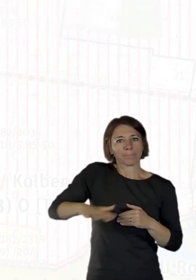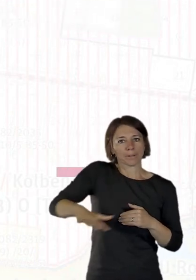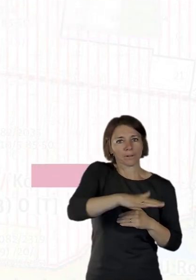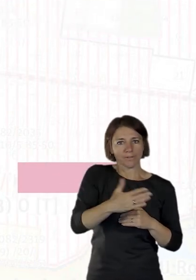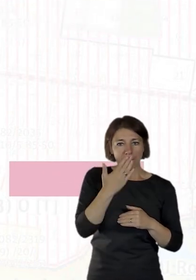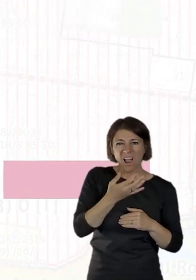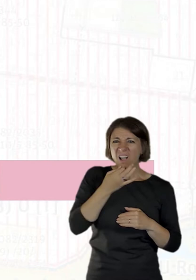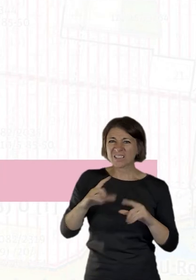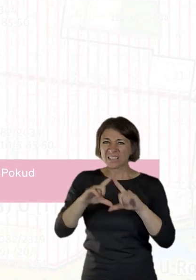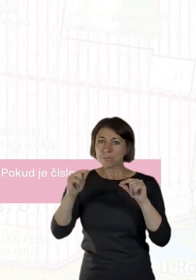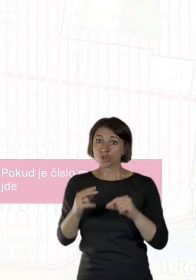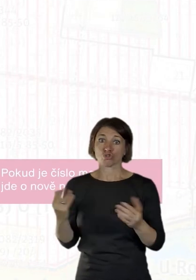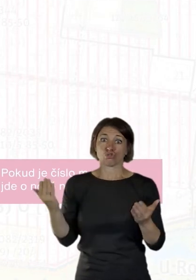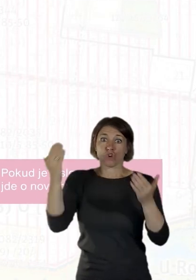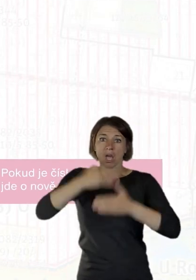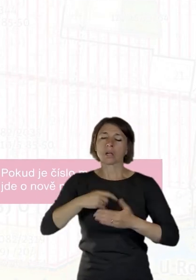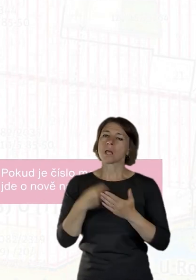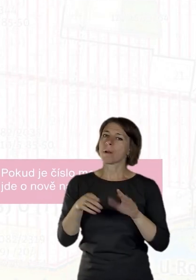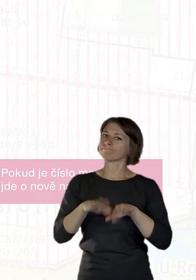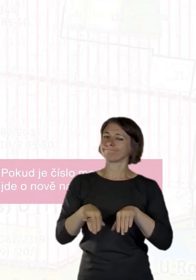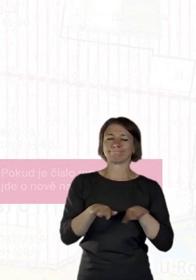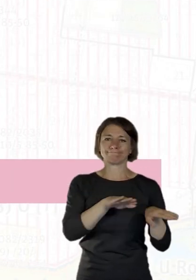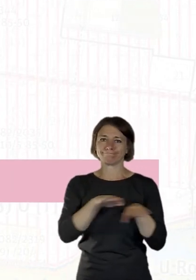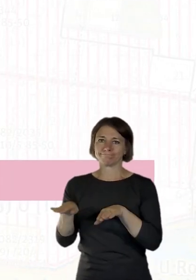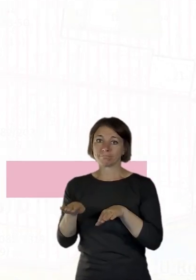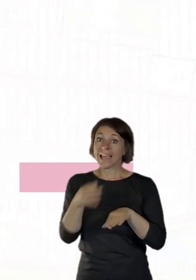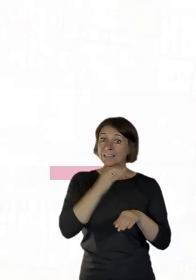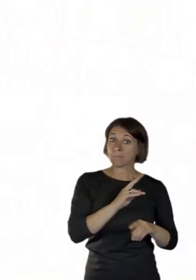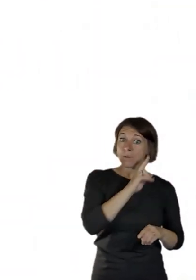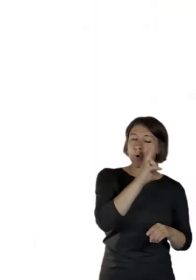o stabilizovanou výšku, pokud je číslo modré, jde o nově navrženou výšku.